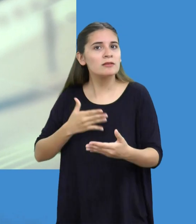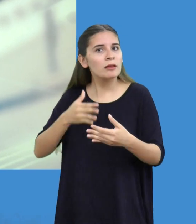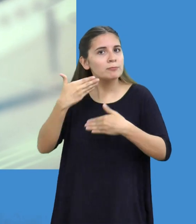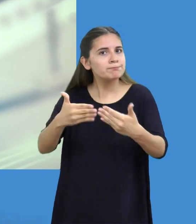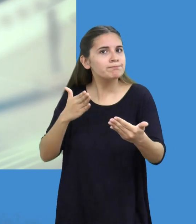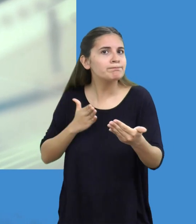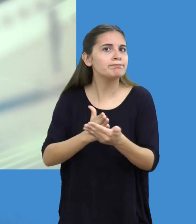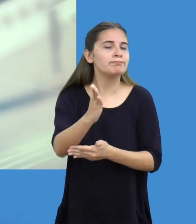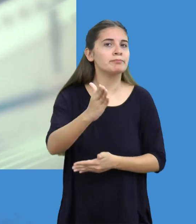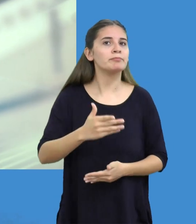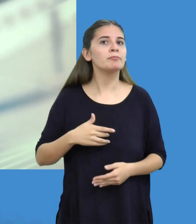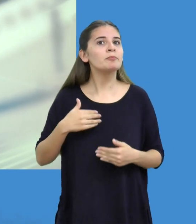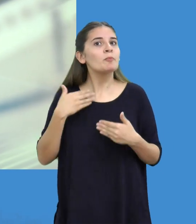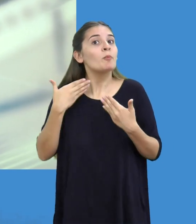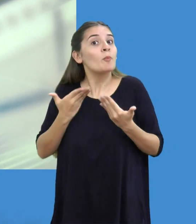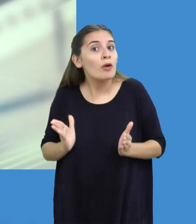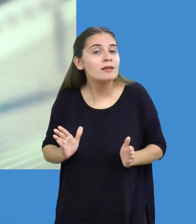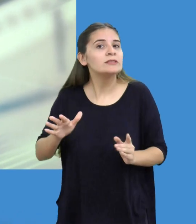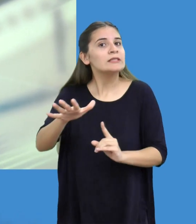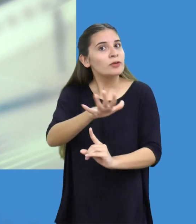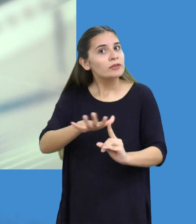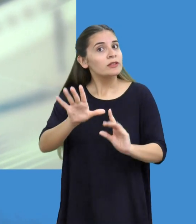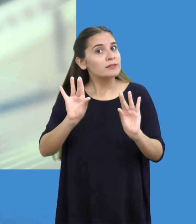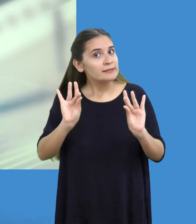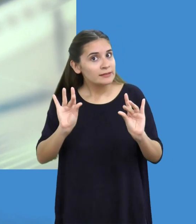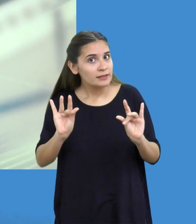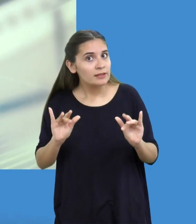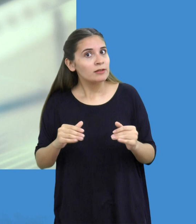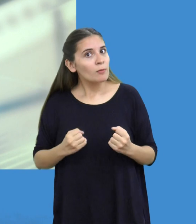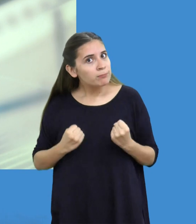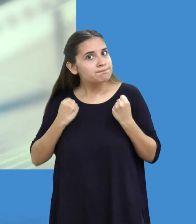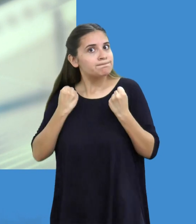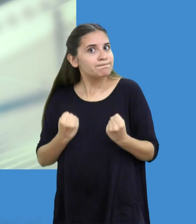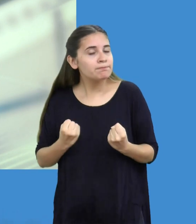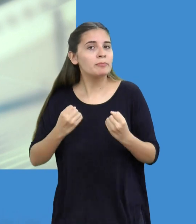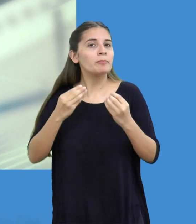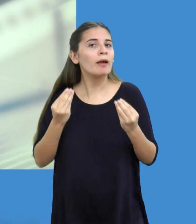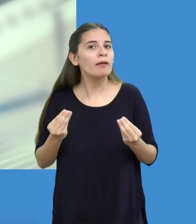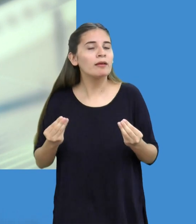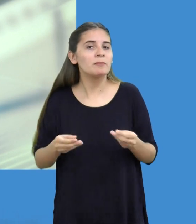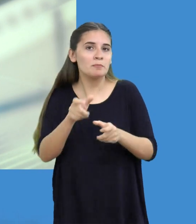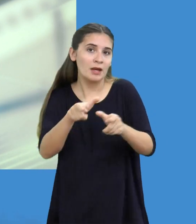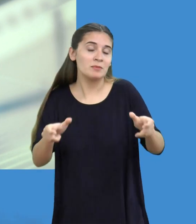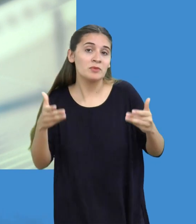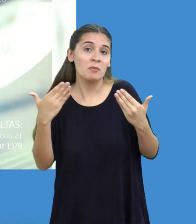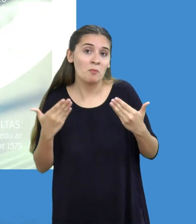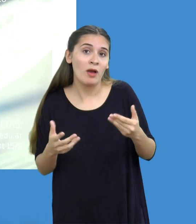y de allí que estamos haciendo de un momento difícil un esfuerzo importante para que todo nuestro personal pueda participar de la Tecnicatura.